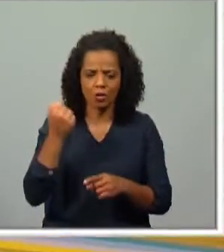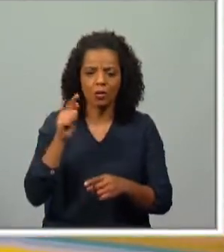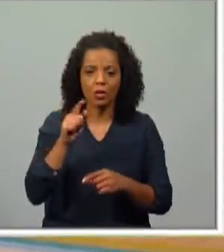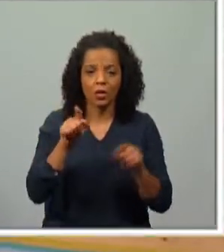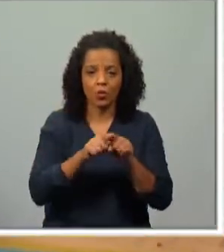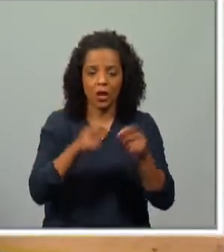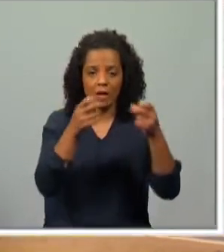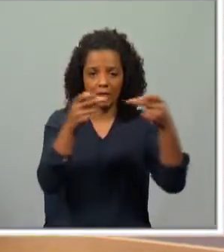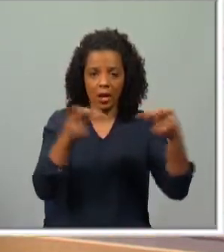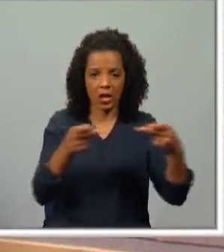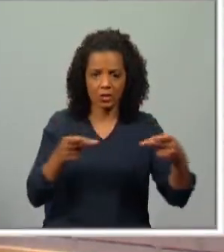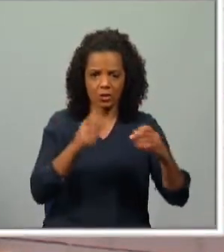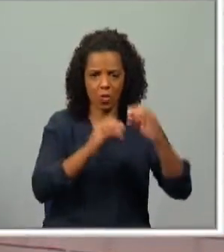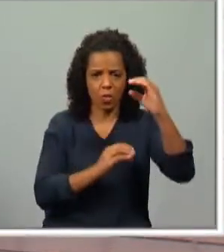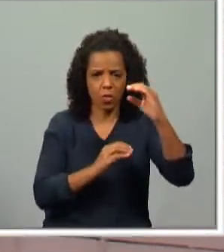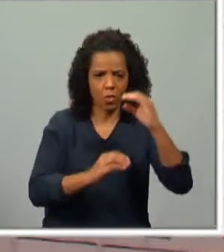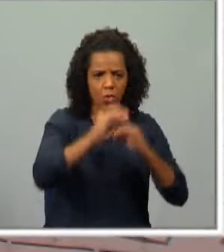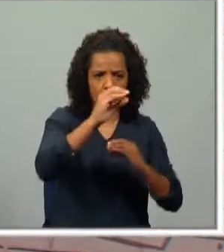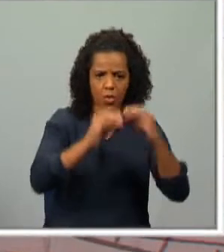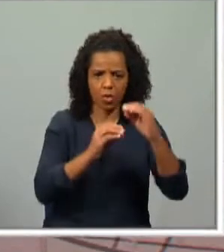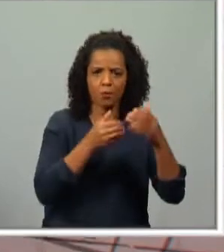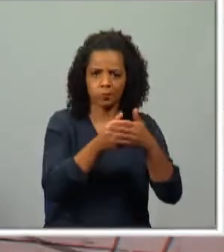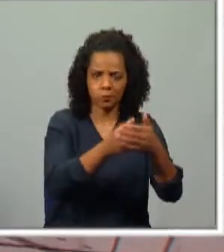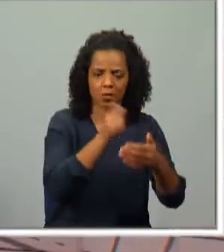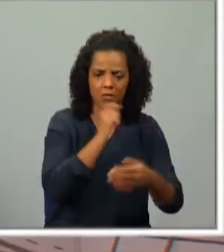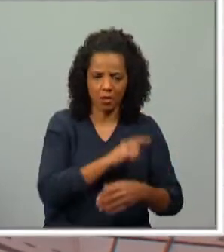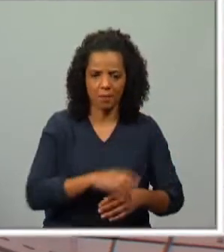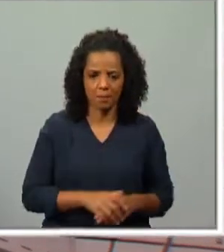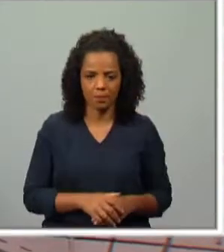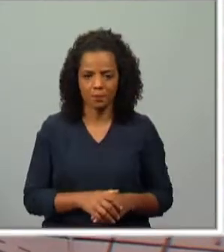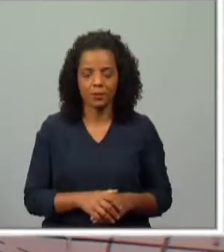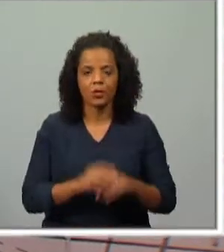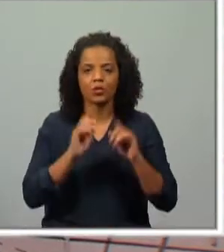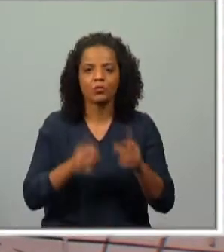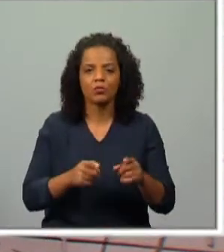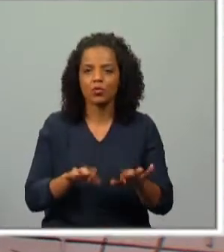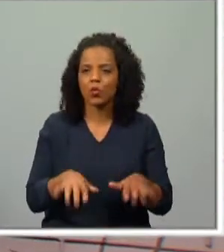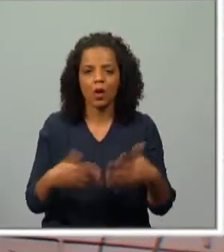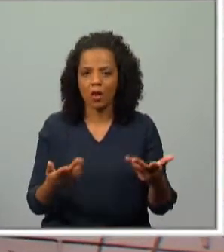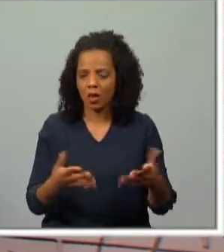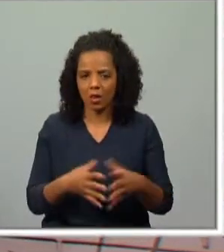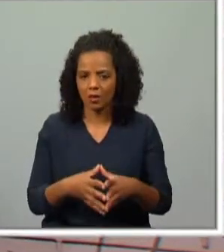os tópicos que tínhamos aqui repara começamos com qual 我們在這裡的話題我們從哪一個開始？